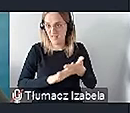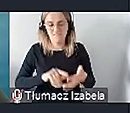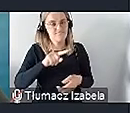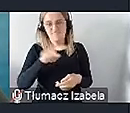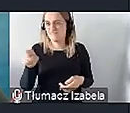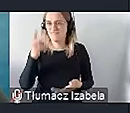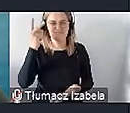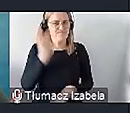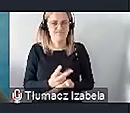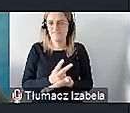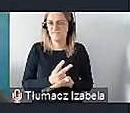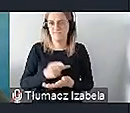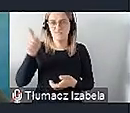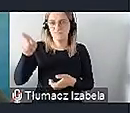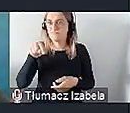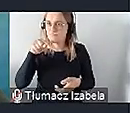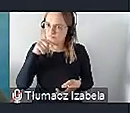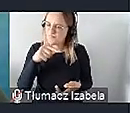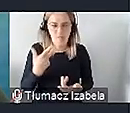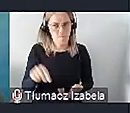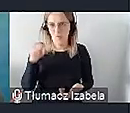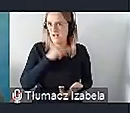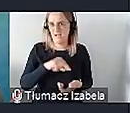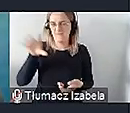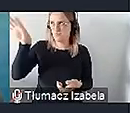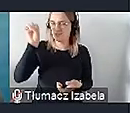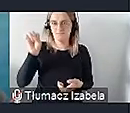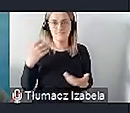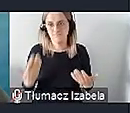nie byliby państwo w stanie tego zrobić. Taki tekst billboardu pokazuje nam,